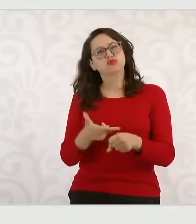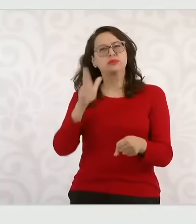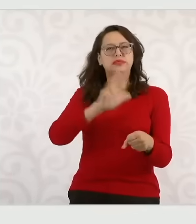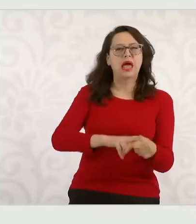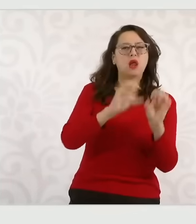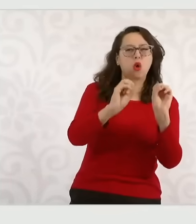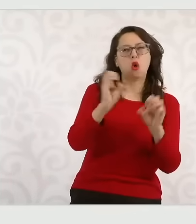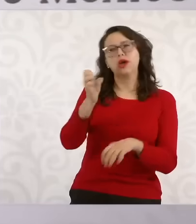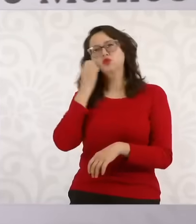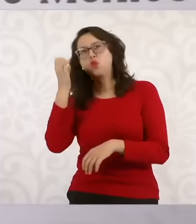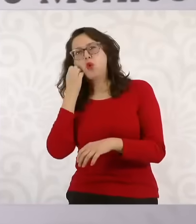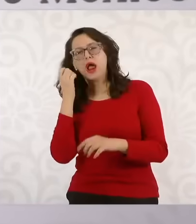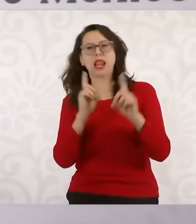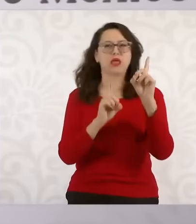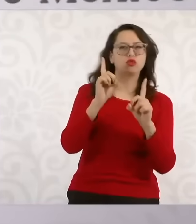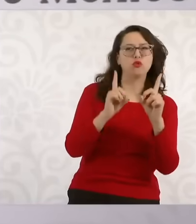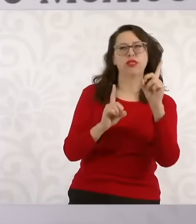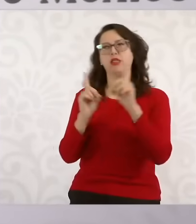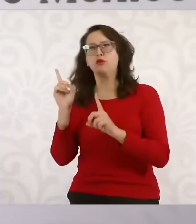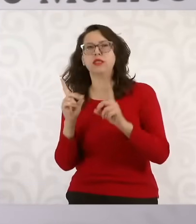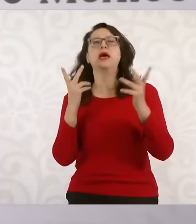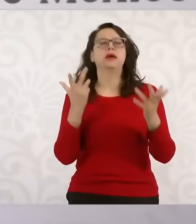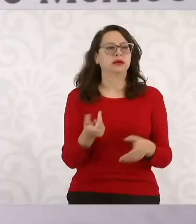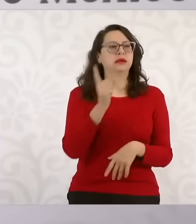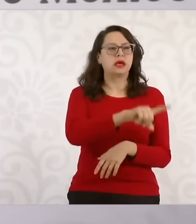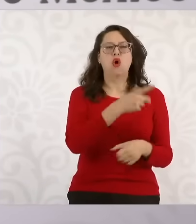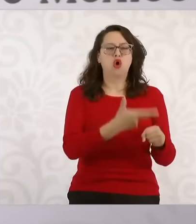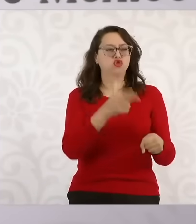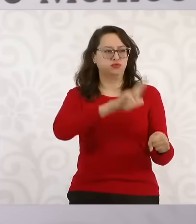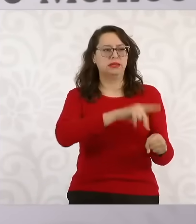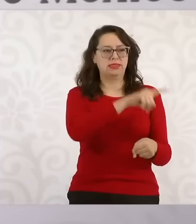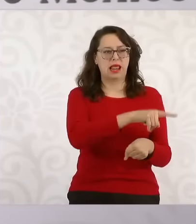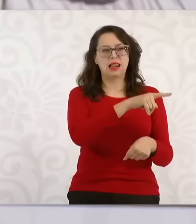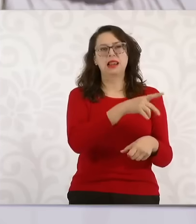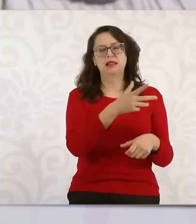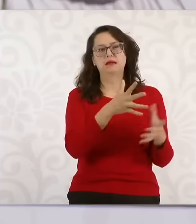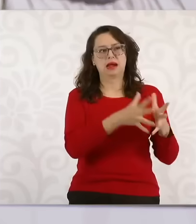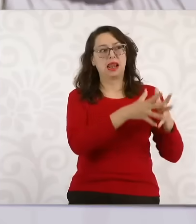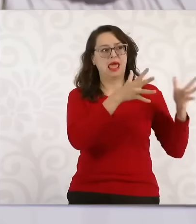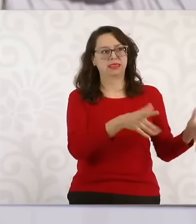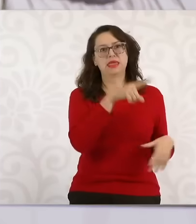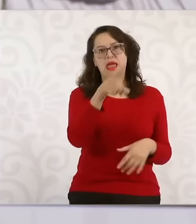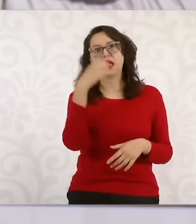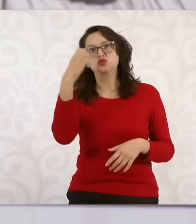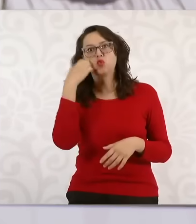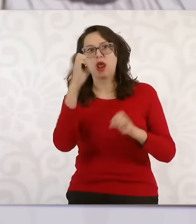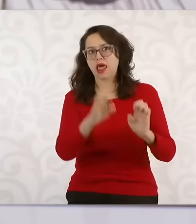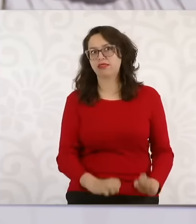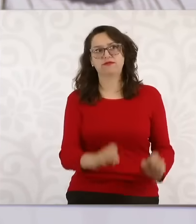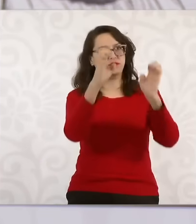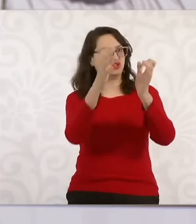fuera una escuela y que se ampliara la clínica. Se amplió la clínica, eh está la escuela construida,